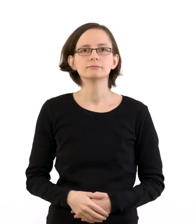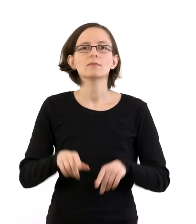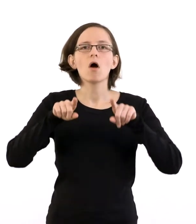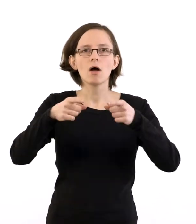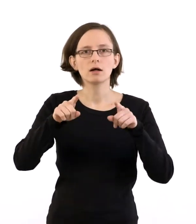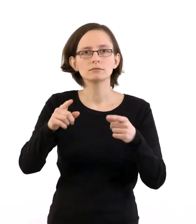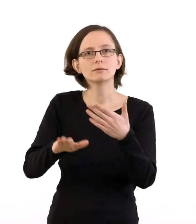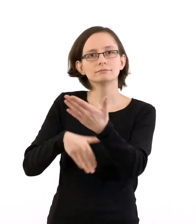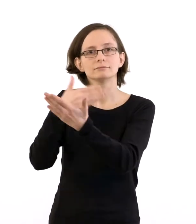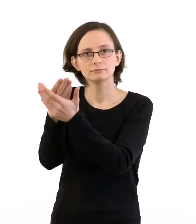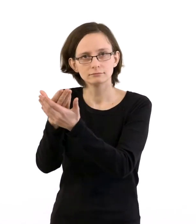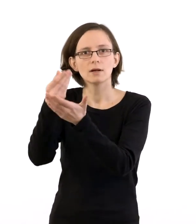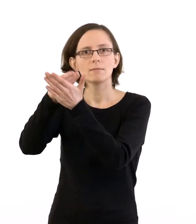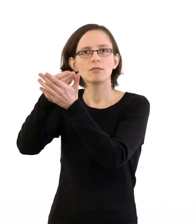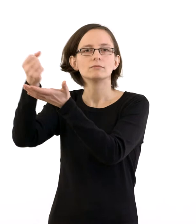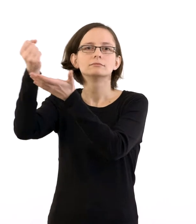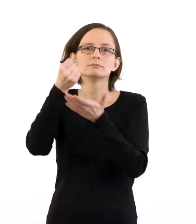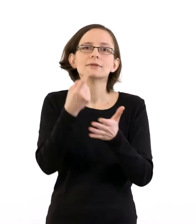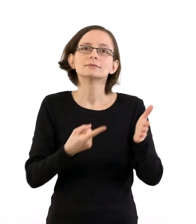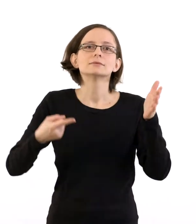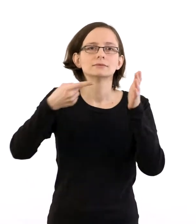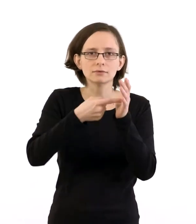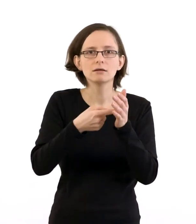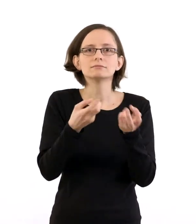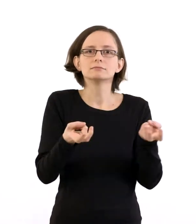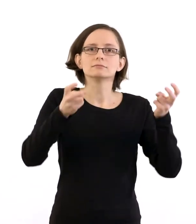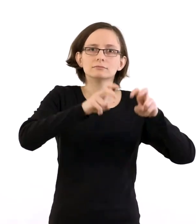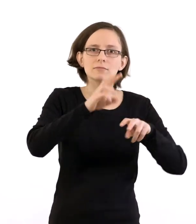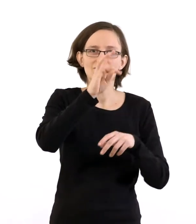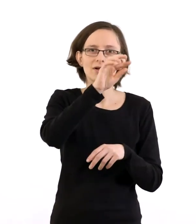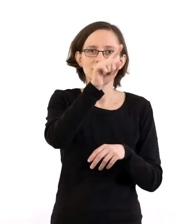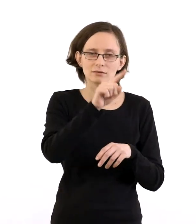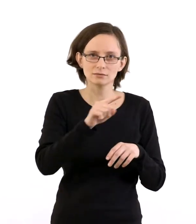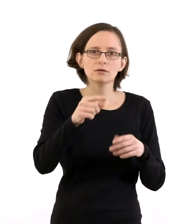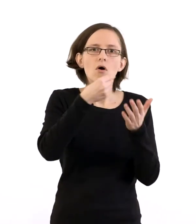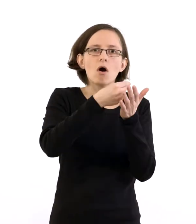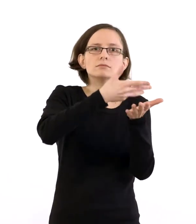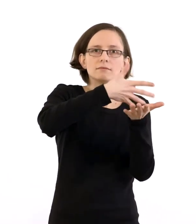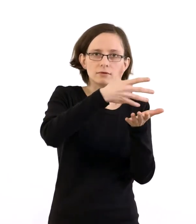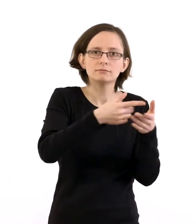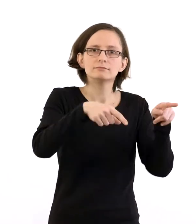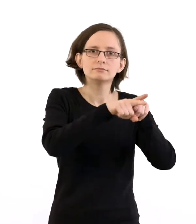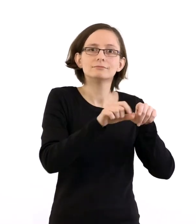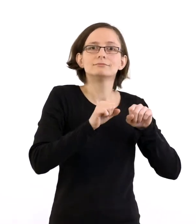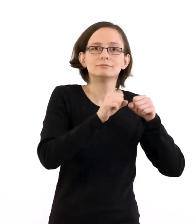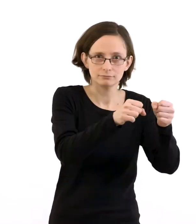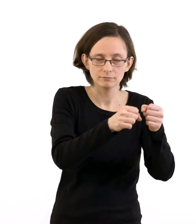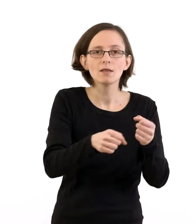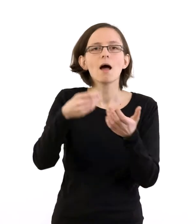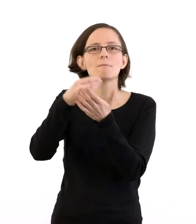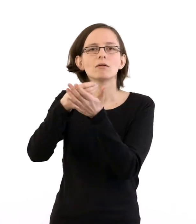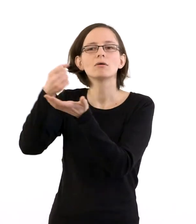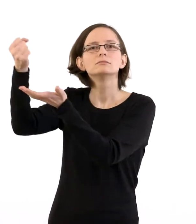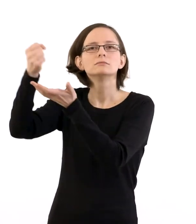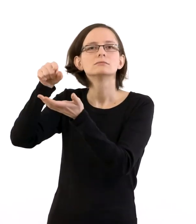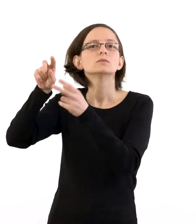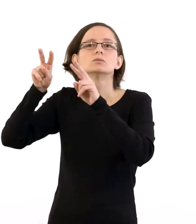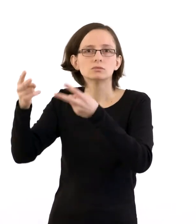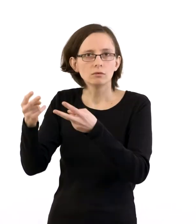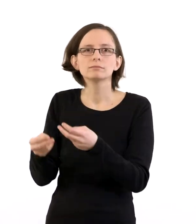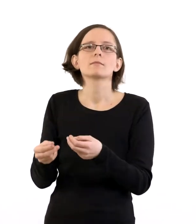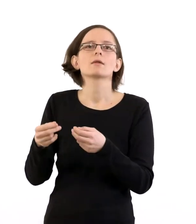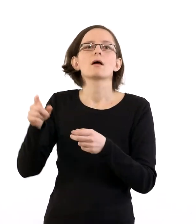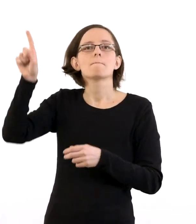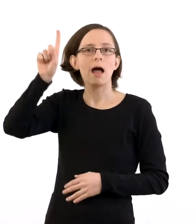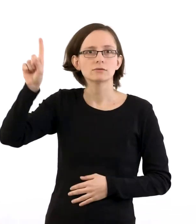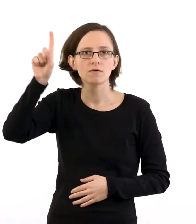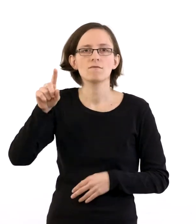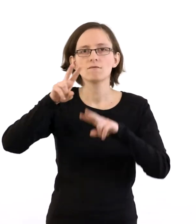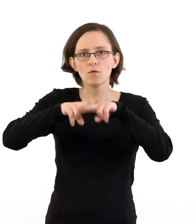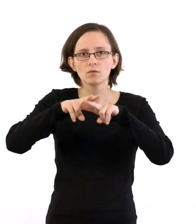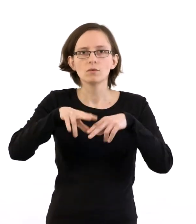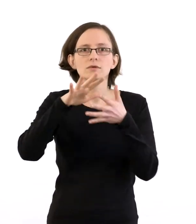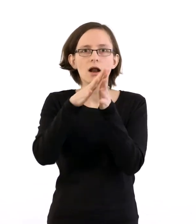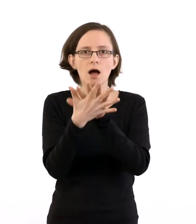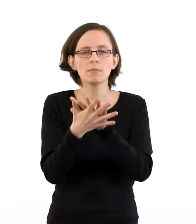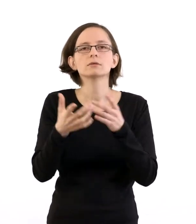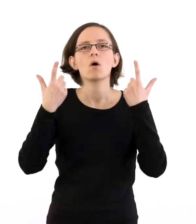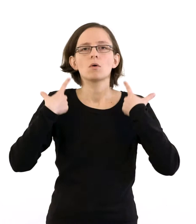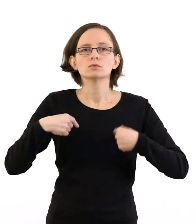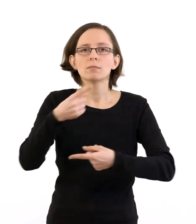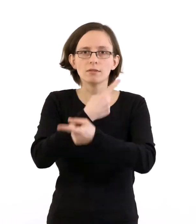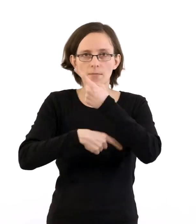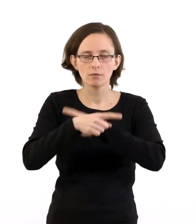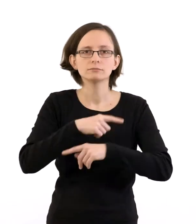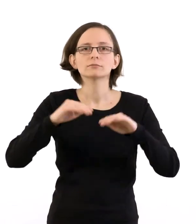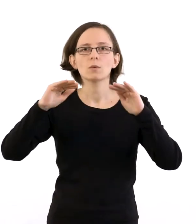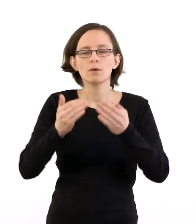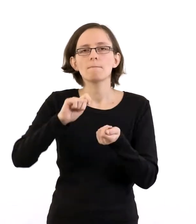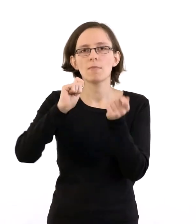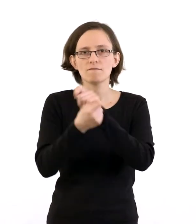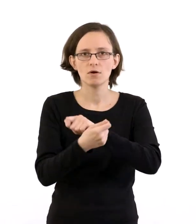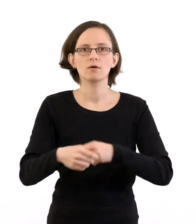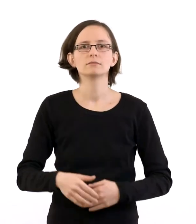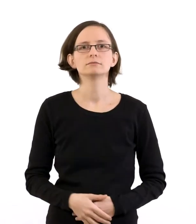Organizacja wnioskuje o dofinansowanie kosztów utworzenia i działalności warsztatów ze środków Państwowego Funduszu Rehabilitacji Osób Niepełnosprawnych (PFRON).